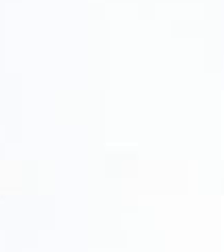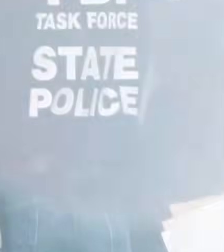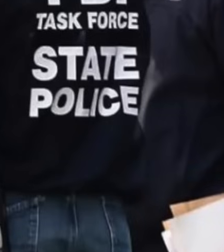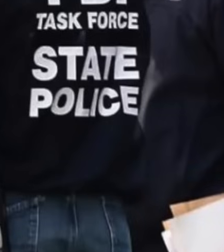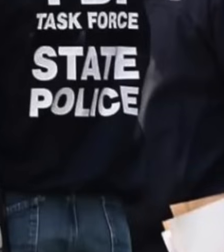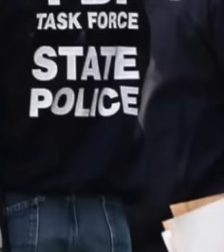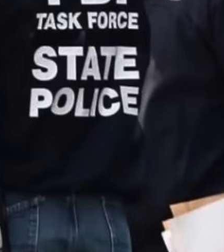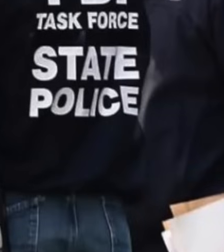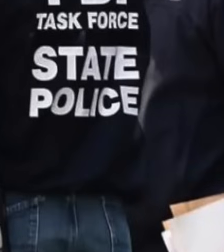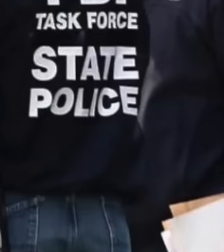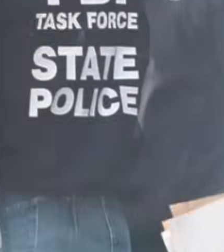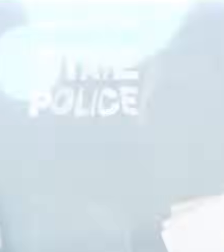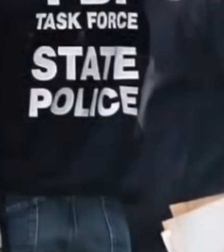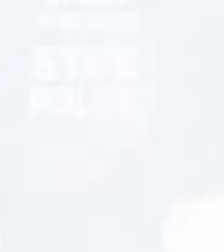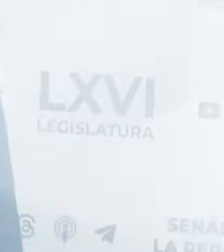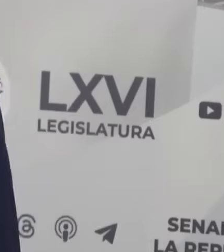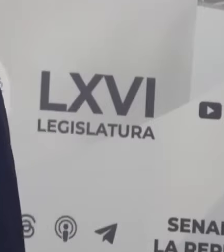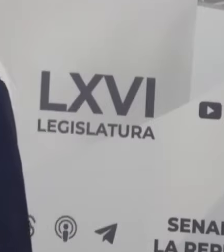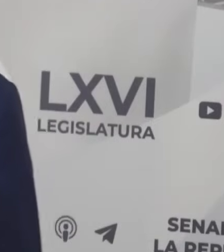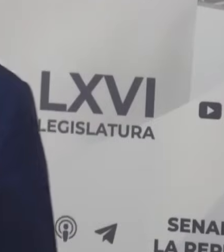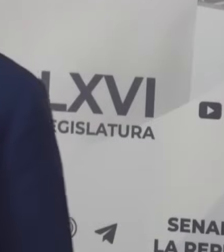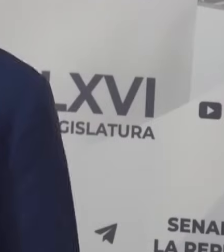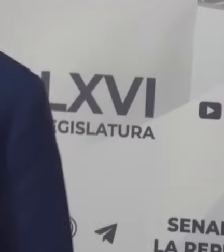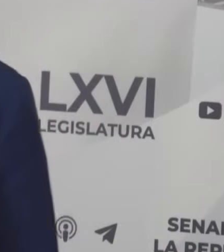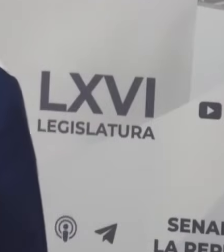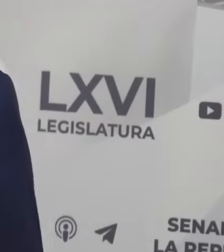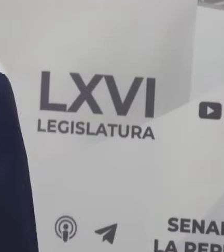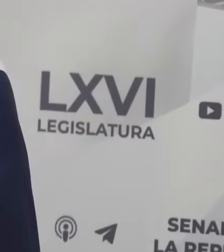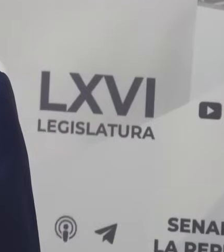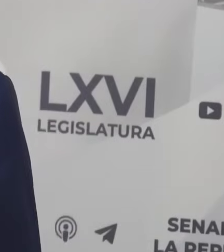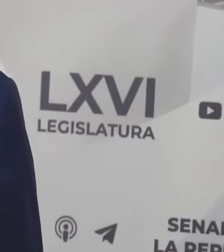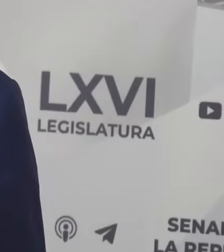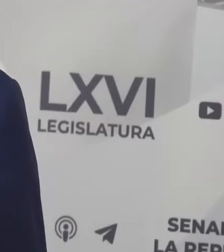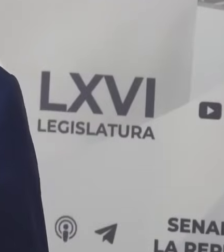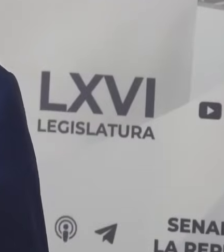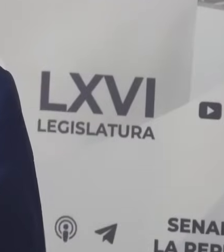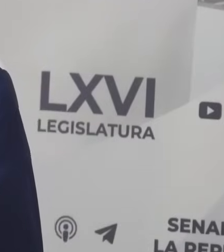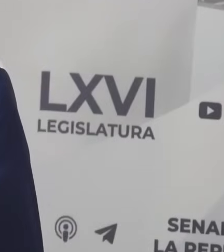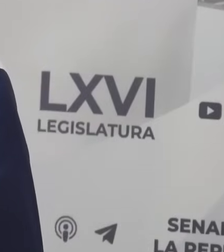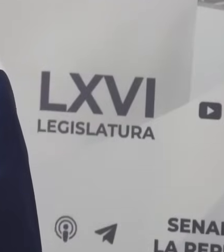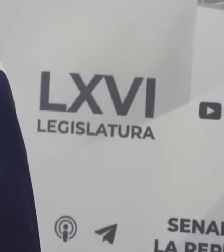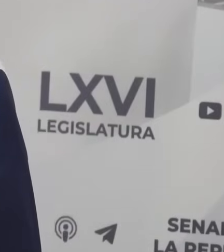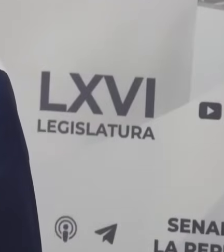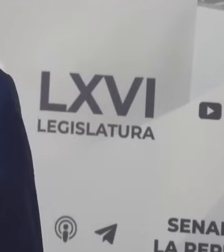Guzmán ricardo Anaya dice que los chapitos van a cantar y van a entregar a muchos y ese